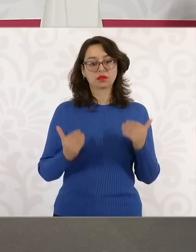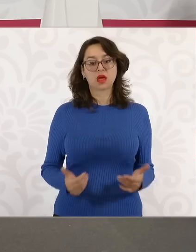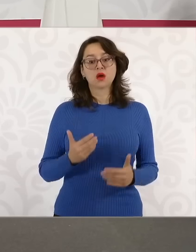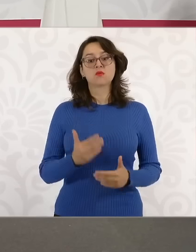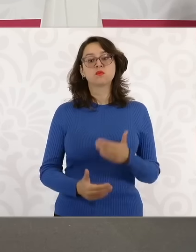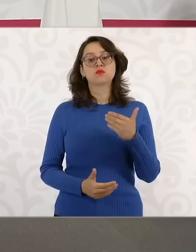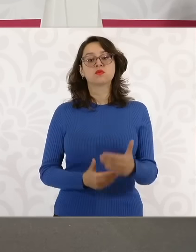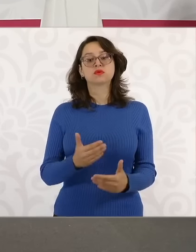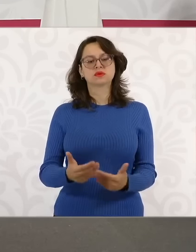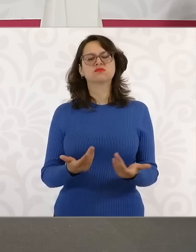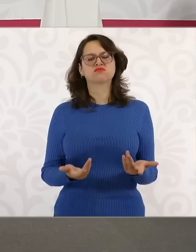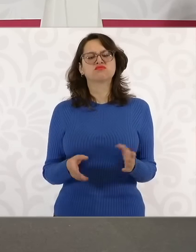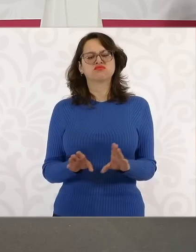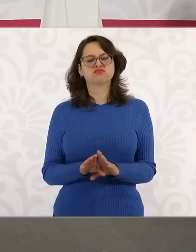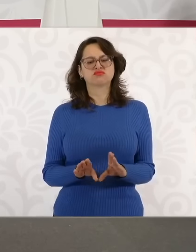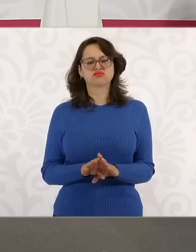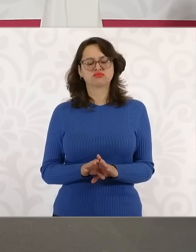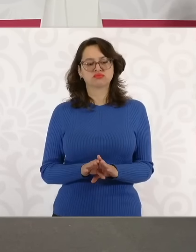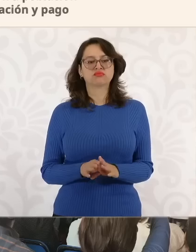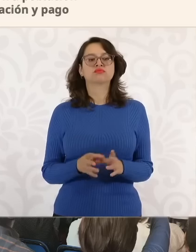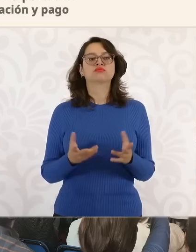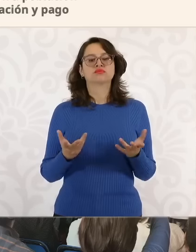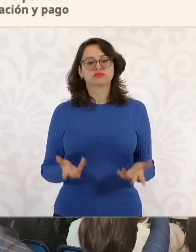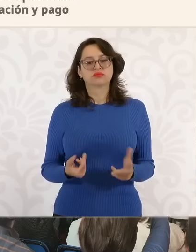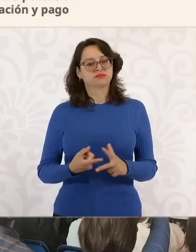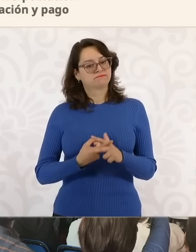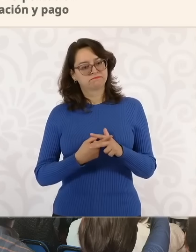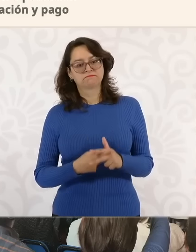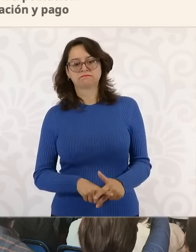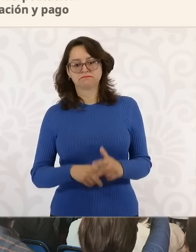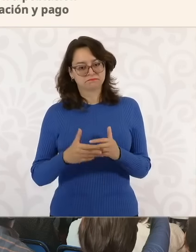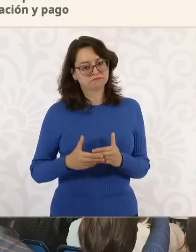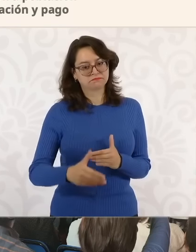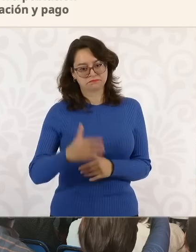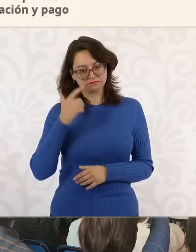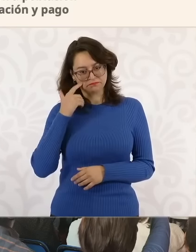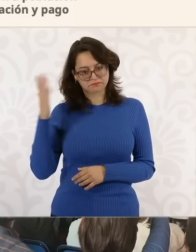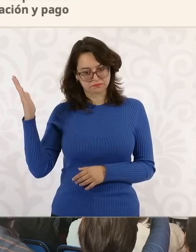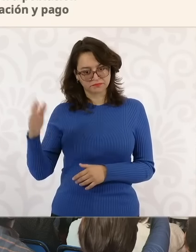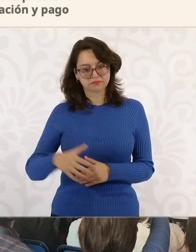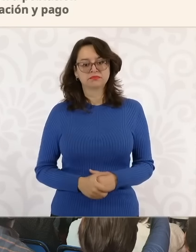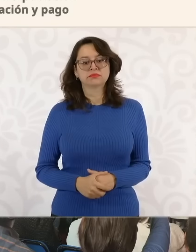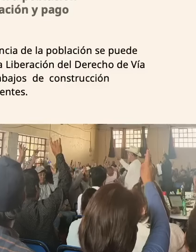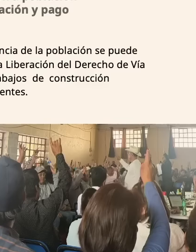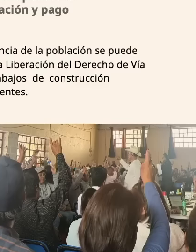les decía eh prácticamente desde que iniciamos este proceso de quién es la propiedad. Entonces,